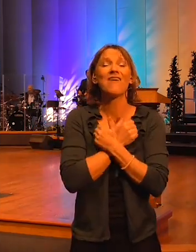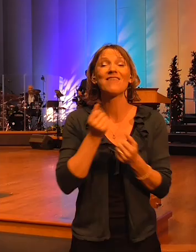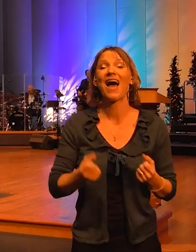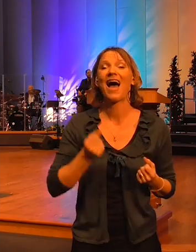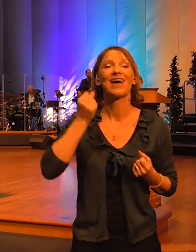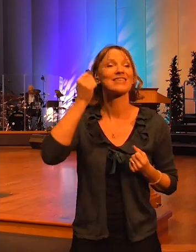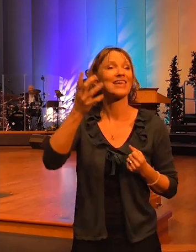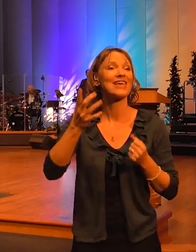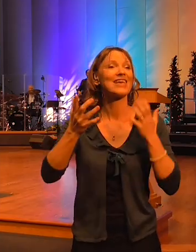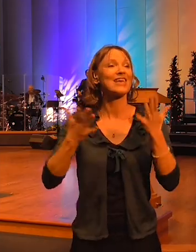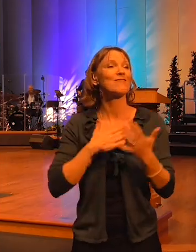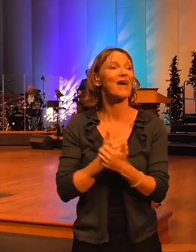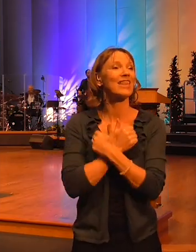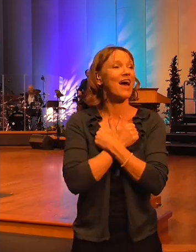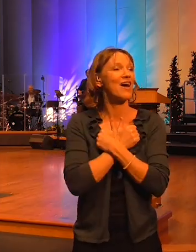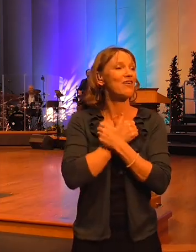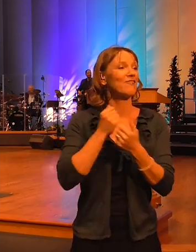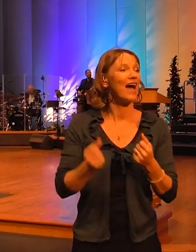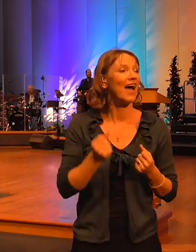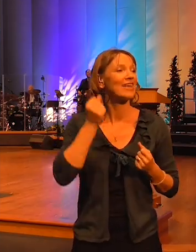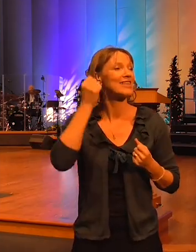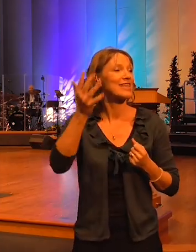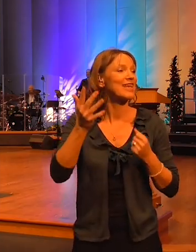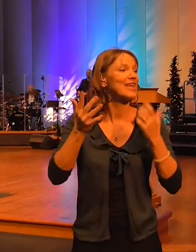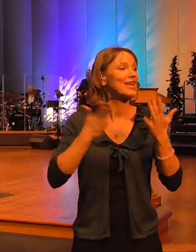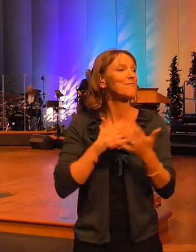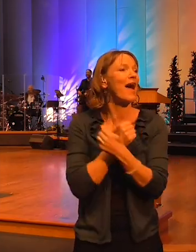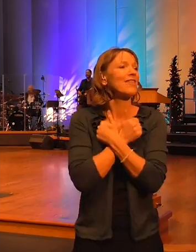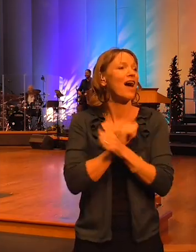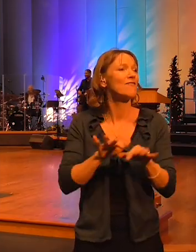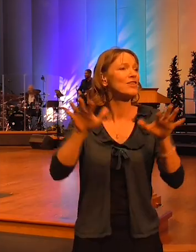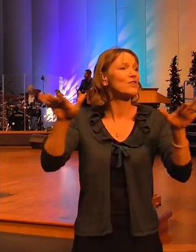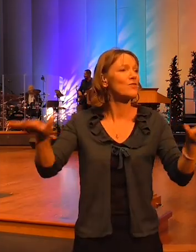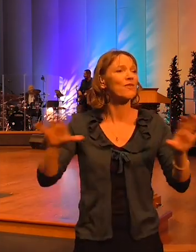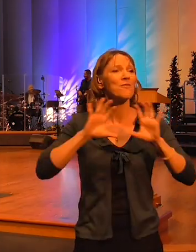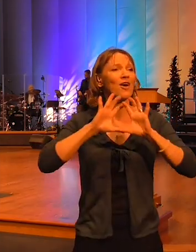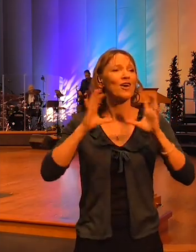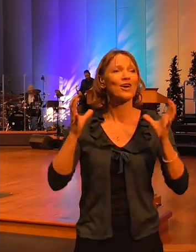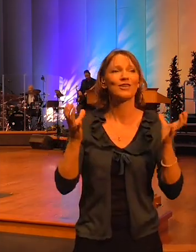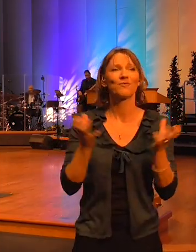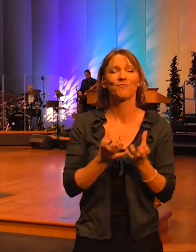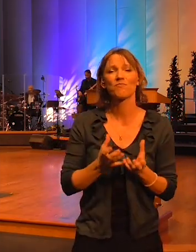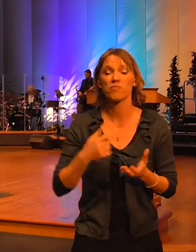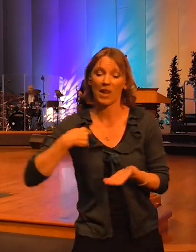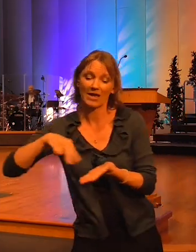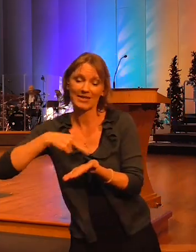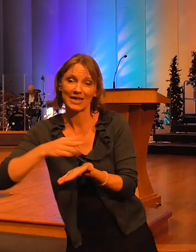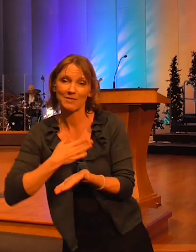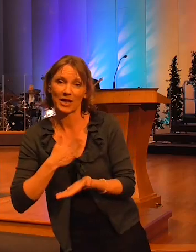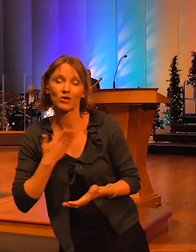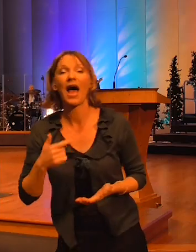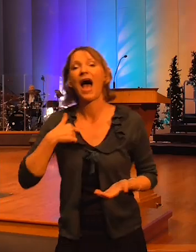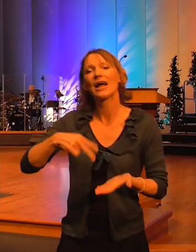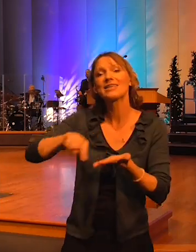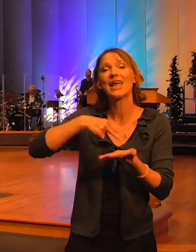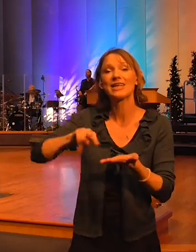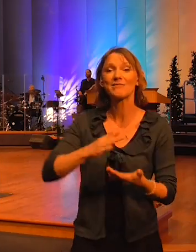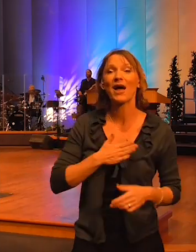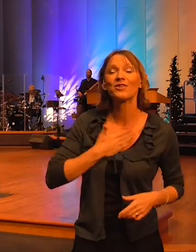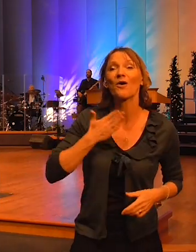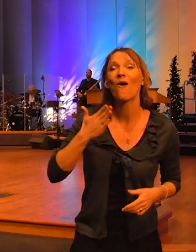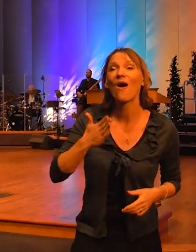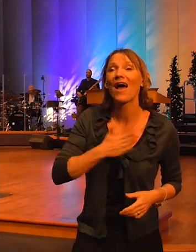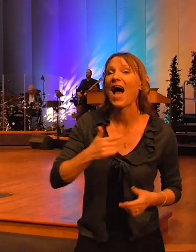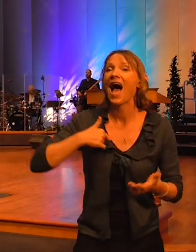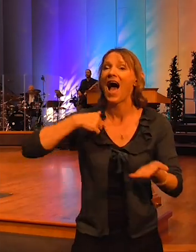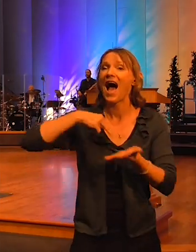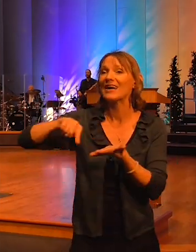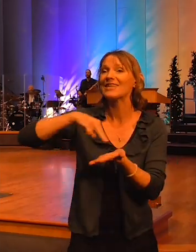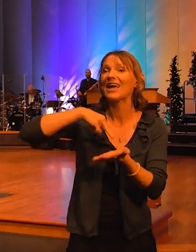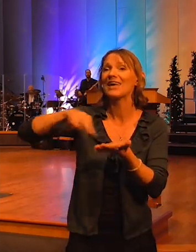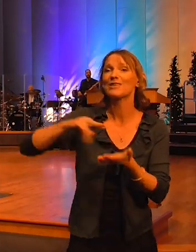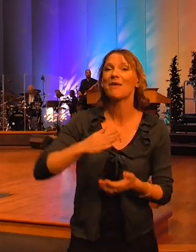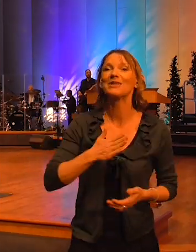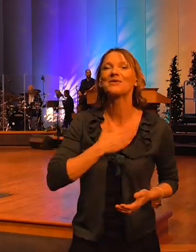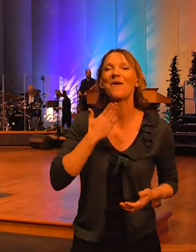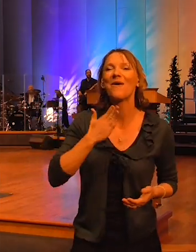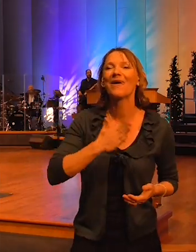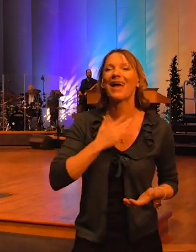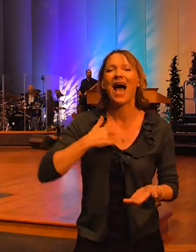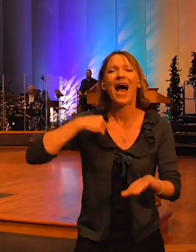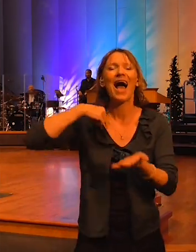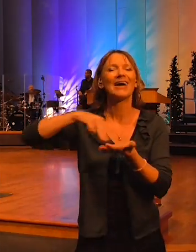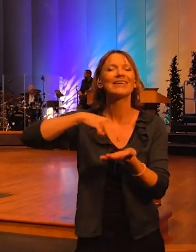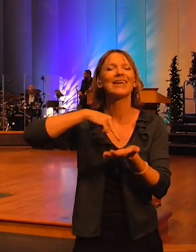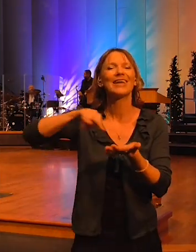canto mi amor canto mi amor el mundo bailo mi alegría bailo mi alegría bailo mi alegría bailo mi